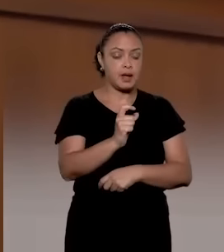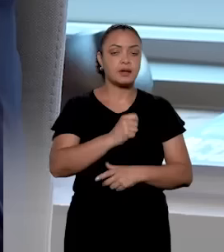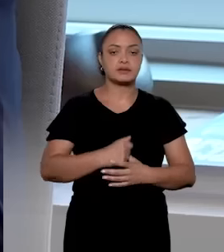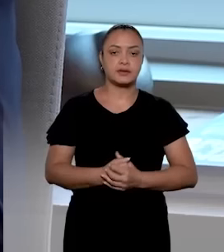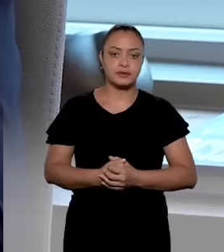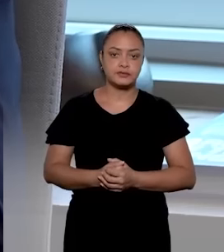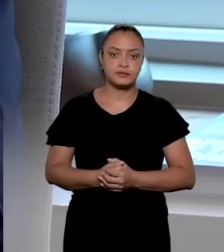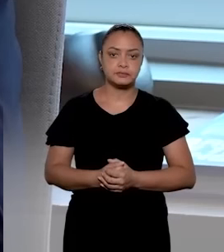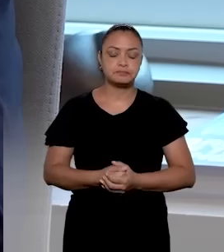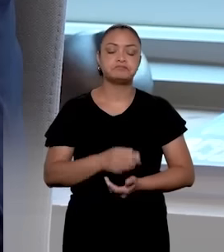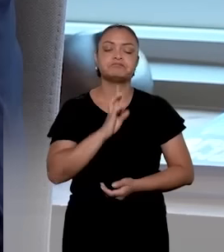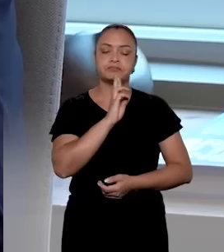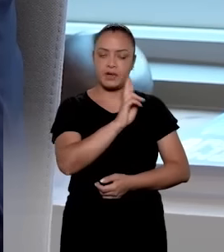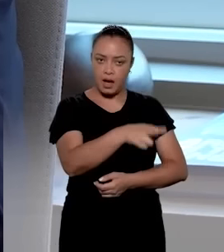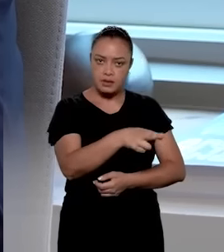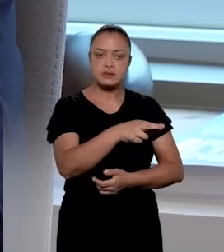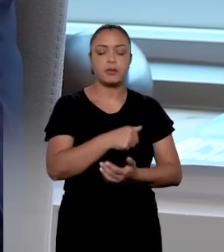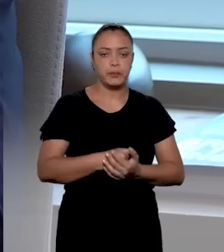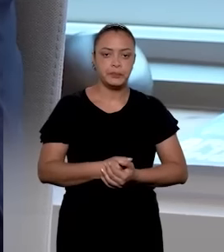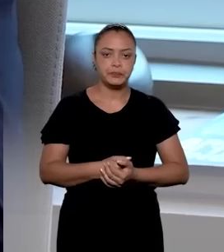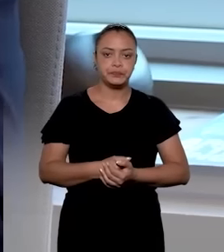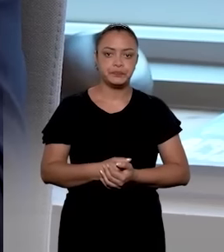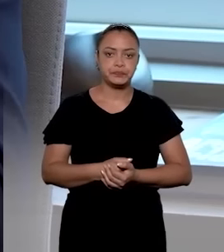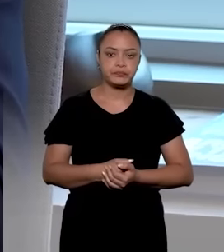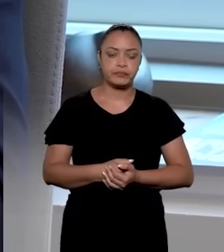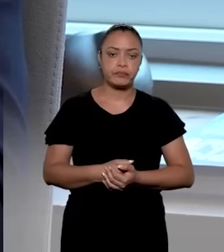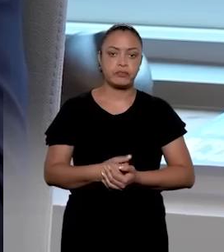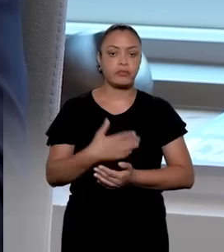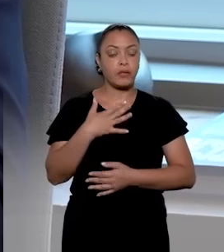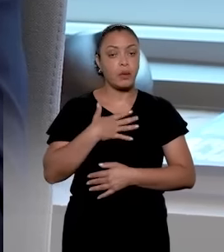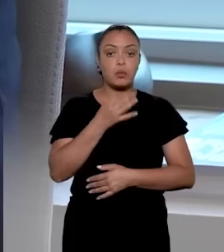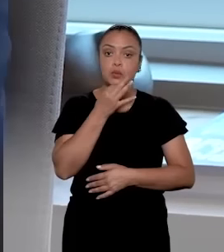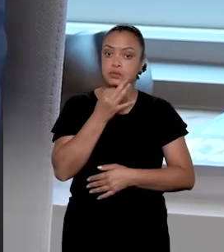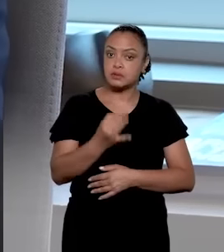Tem toda razão, Roberto. Sustentabilidade, eu considero como um